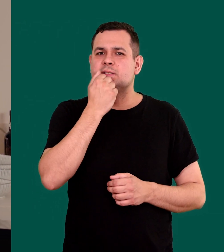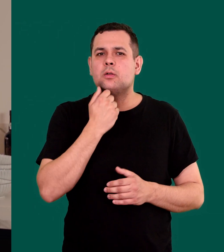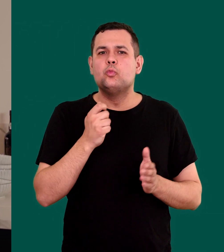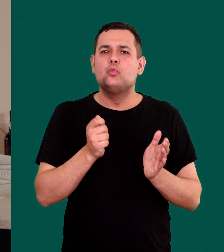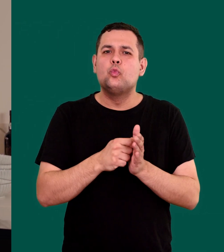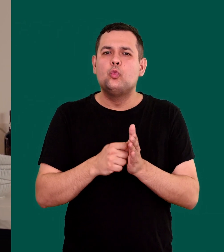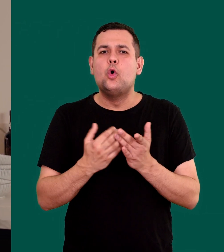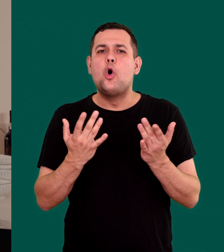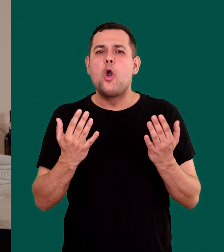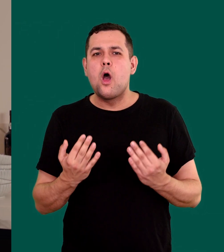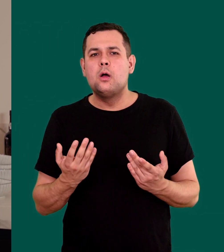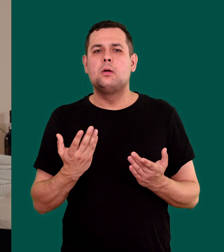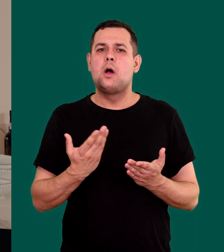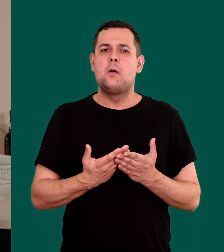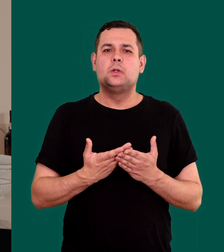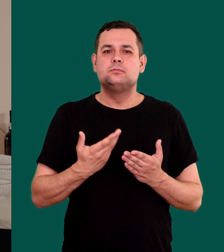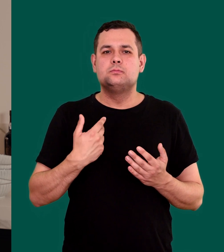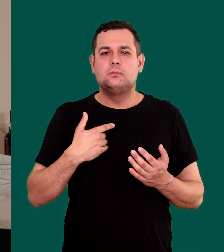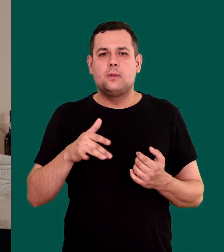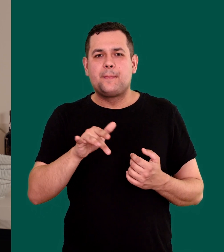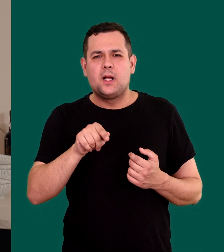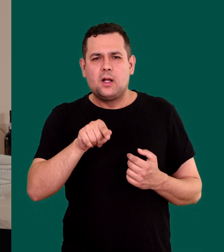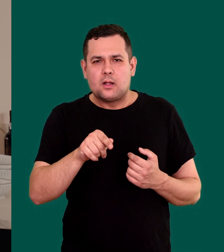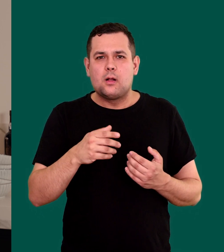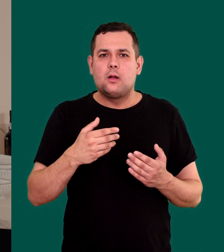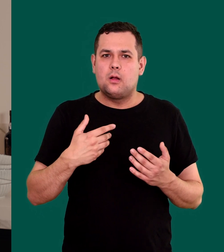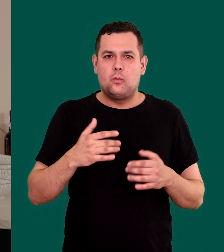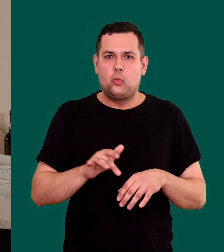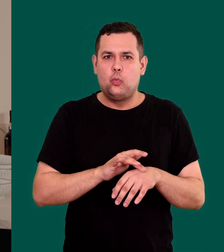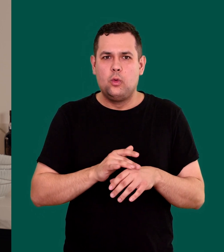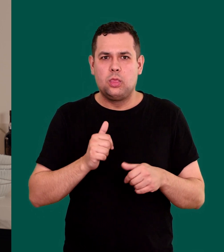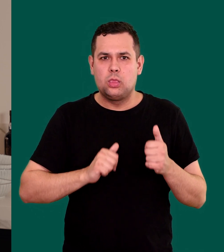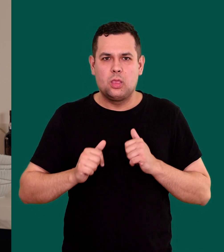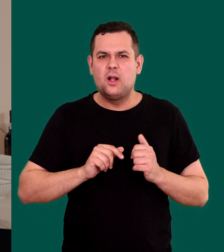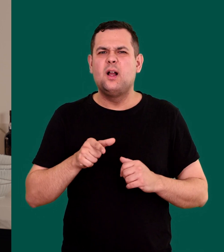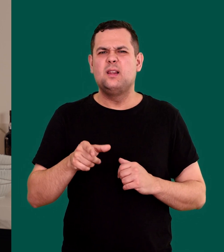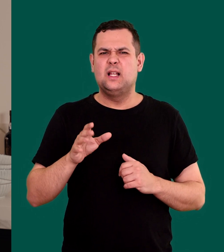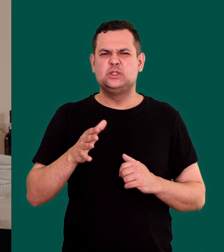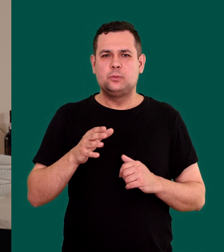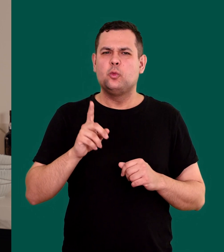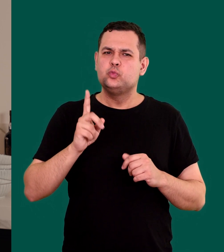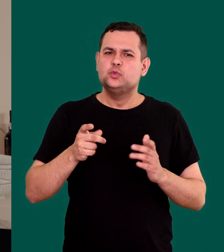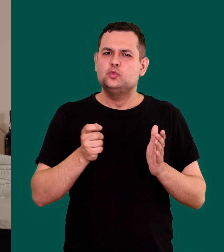Dávam pozor na množstvo. Ak sa ukáže, že mám na danom mieste nedostatok, nie je to dobré.